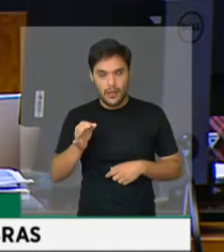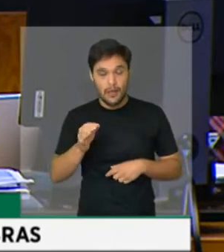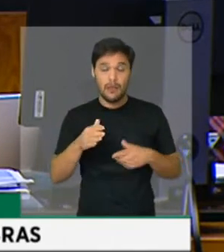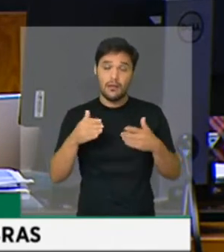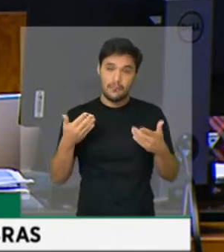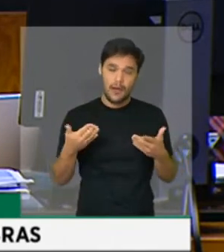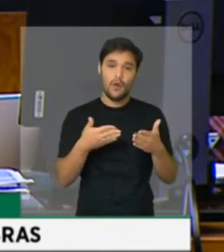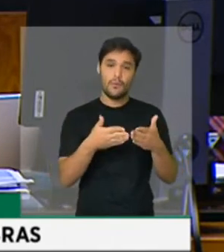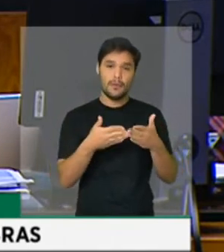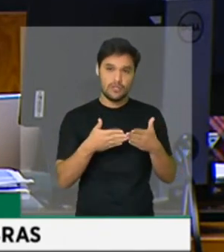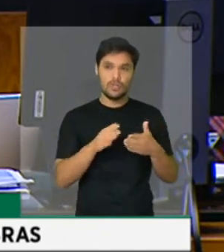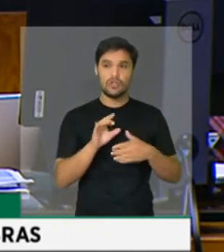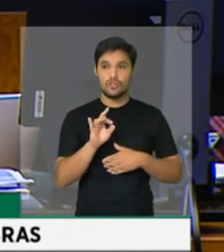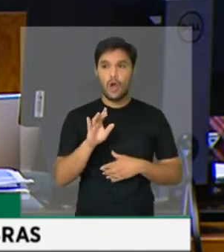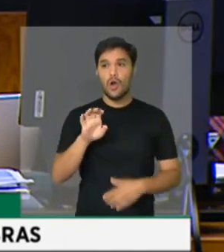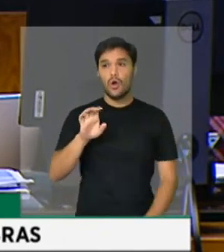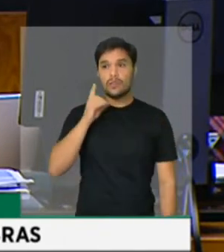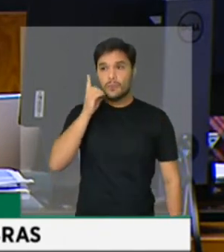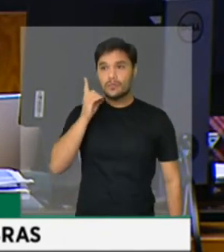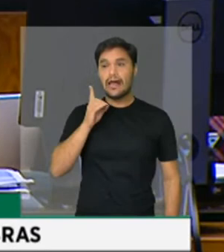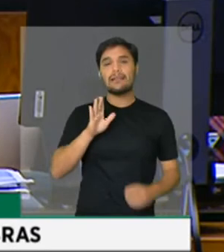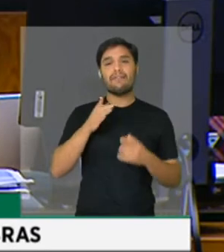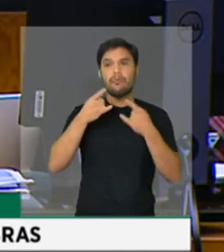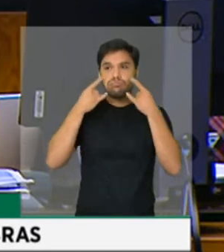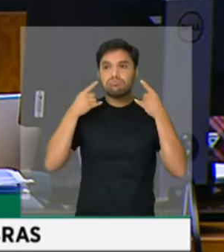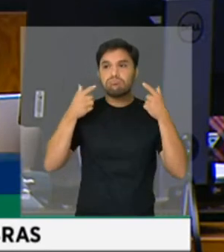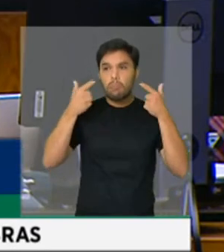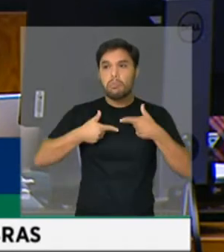PROFERIDAS NO PLENÁRIO NESSE MOMENTO. [DEPUTADA]: FICOU BEM CLARO DE ONDE VEM O BAIXO